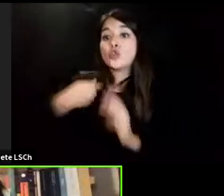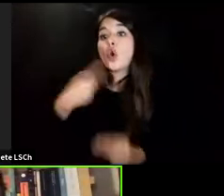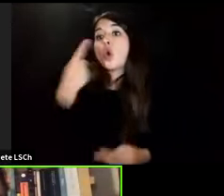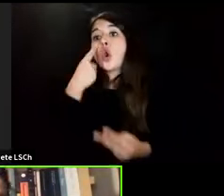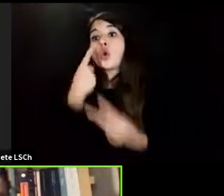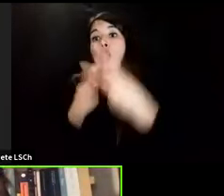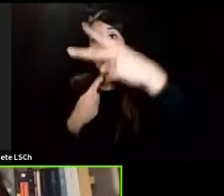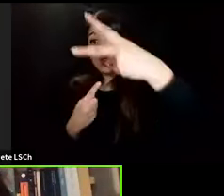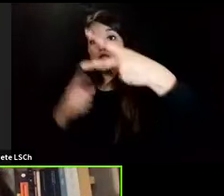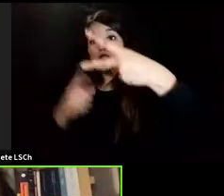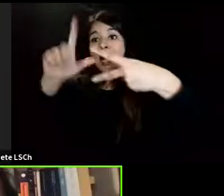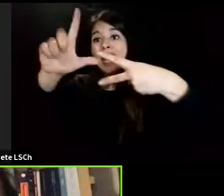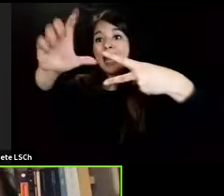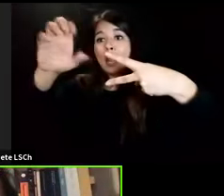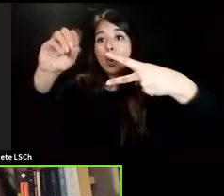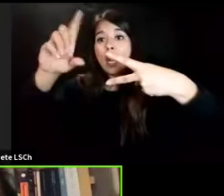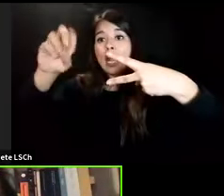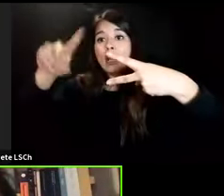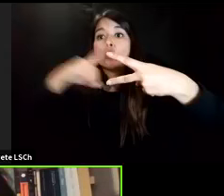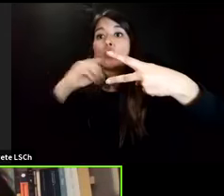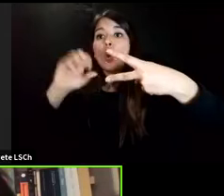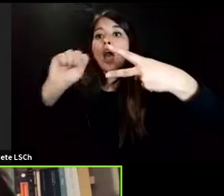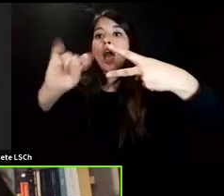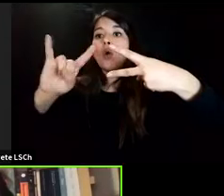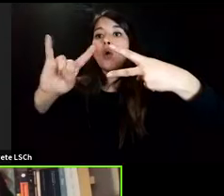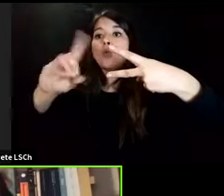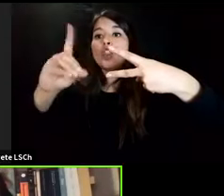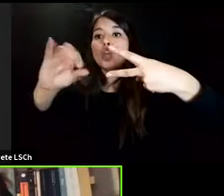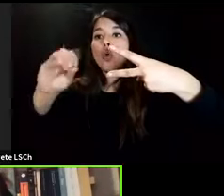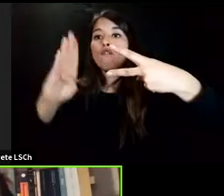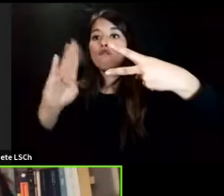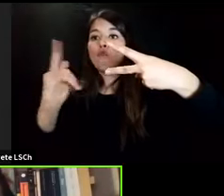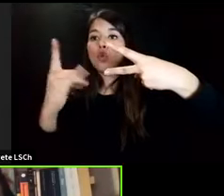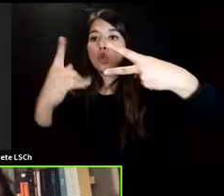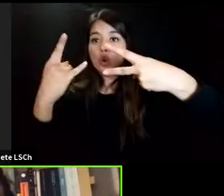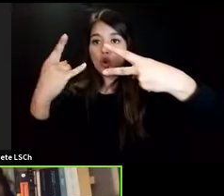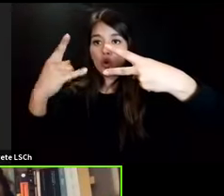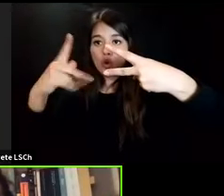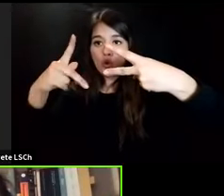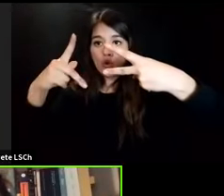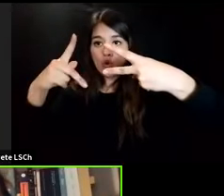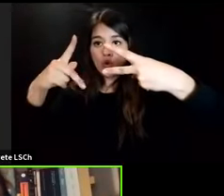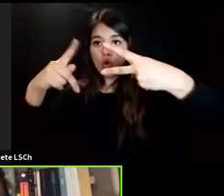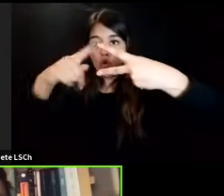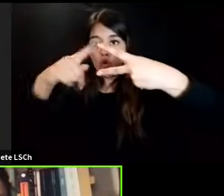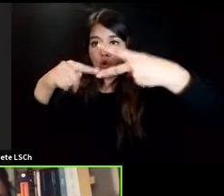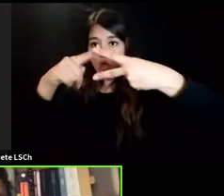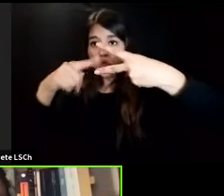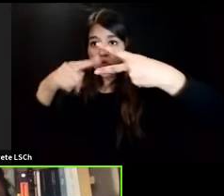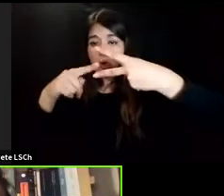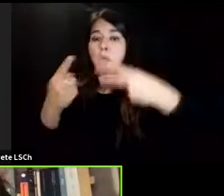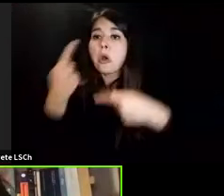poder acercarse acercarse a ellos y ver cómo pueden cómo pueden ayudar porque sí